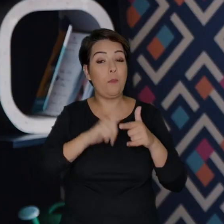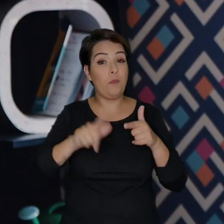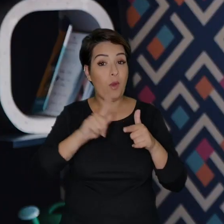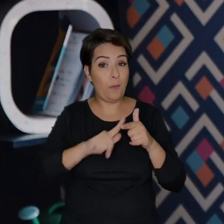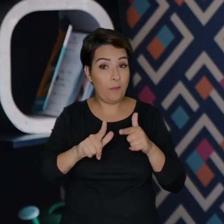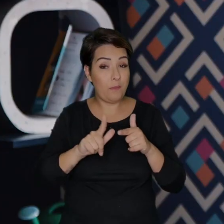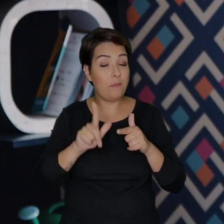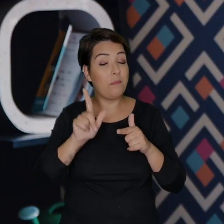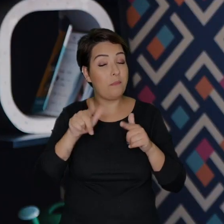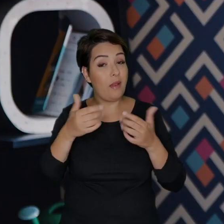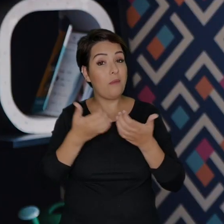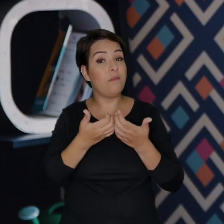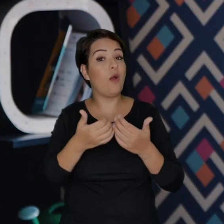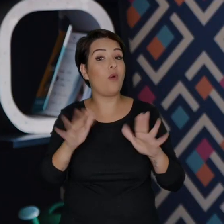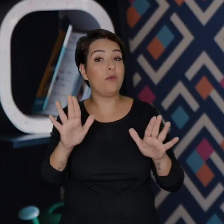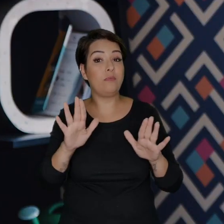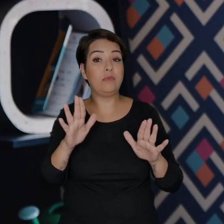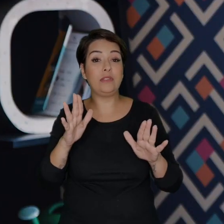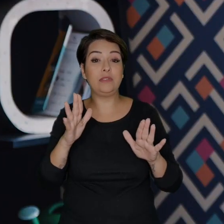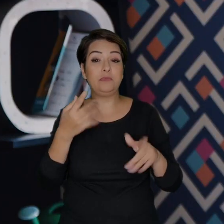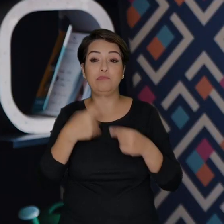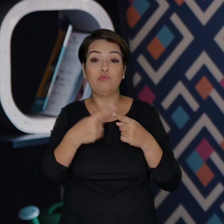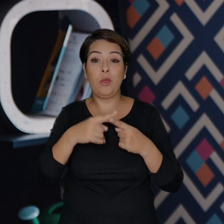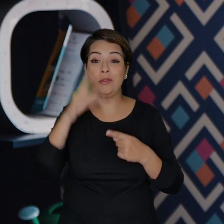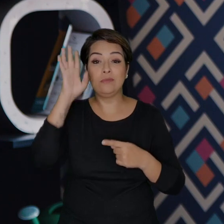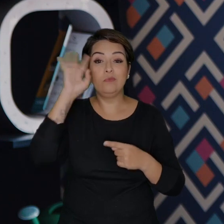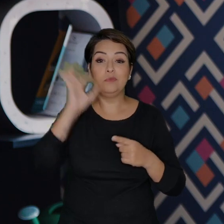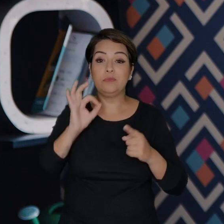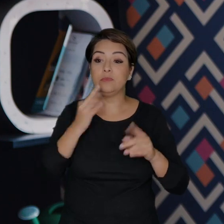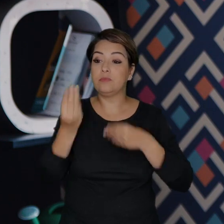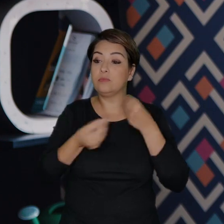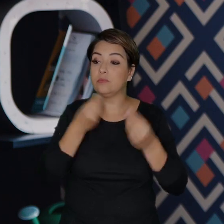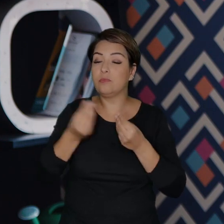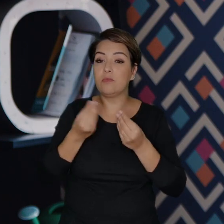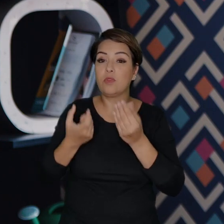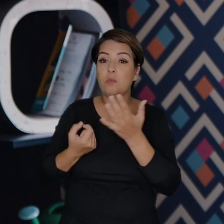O problema começa quando nem a marca mesmo sabe